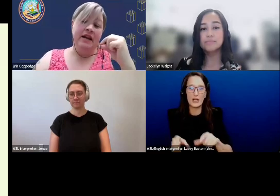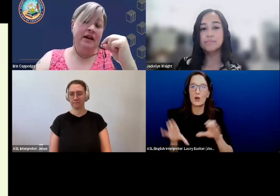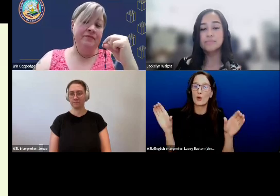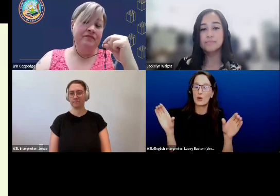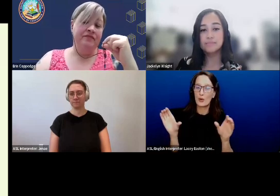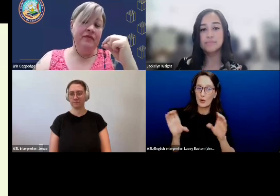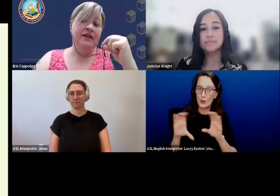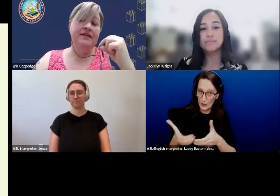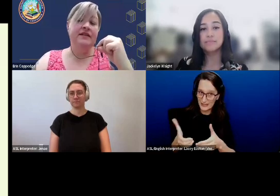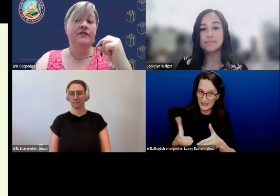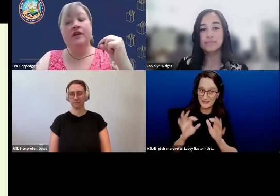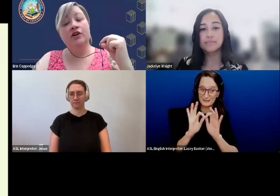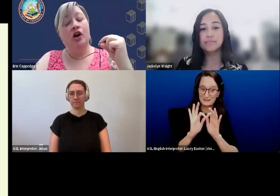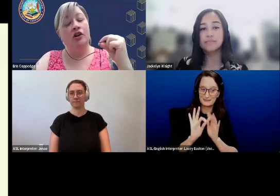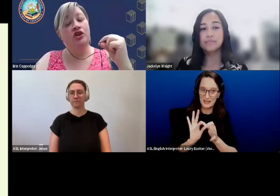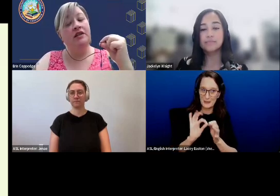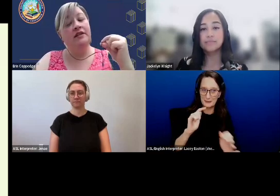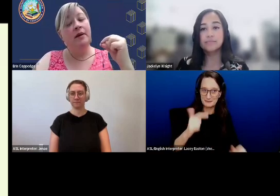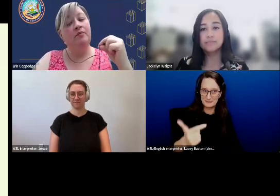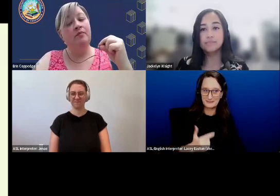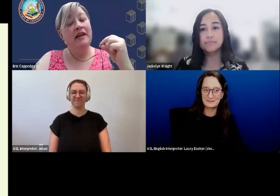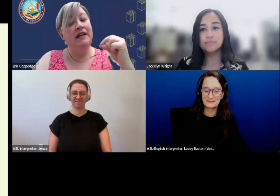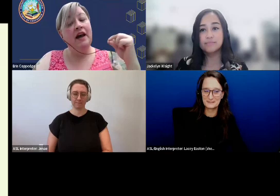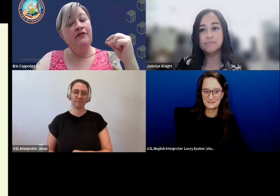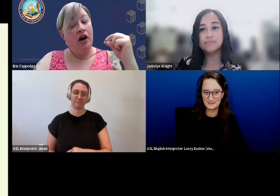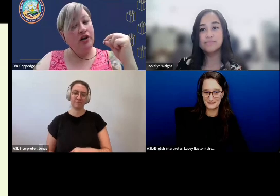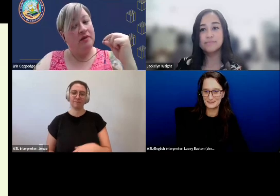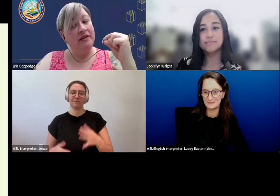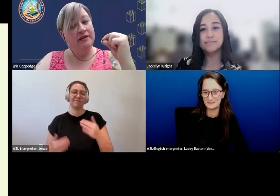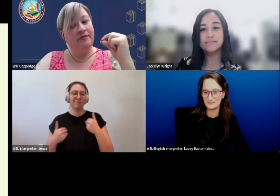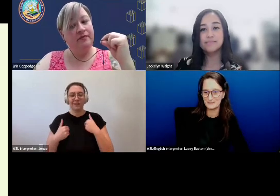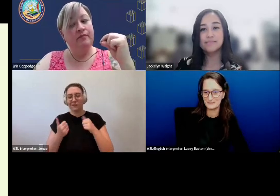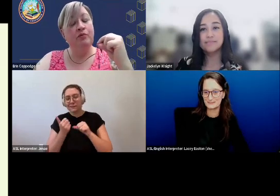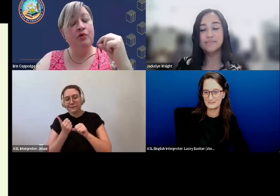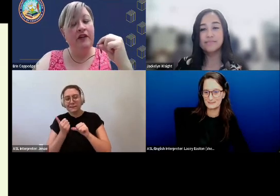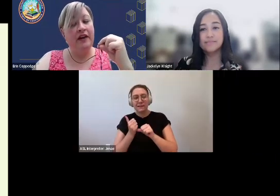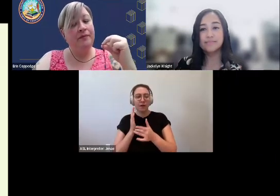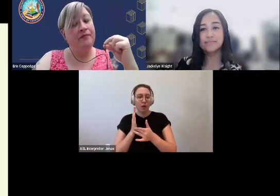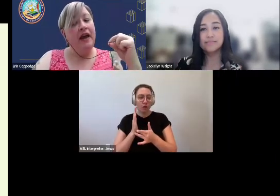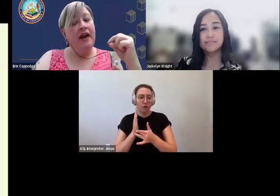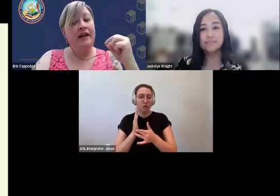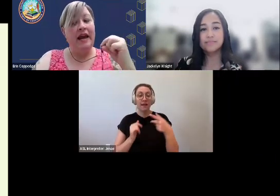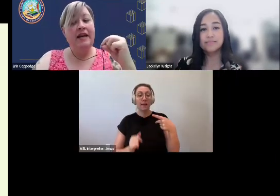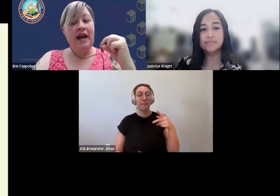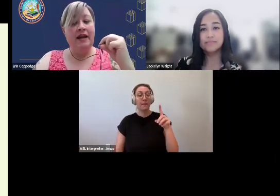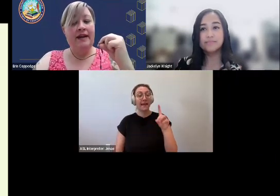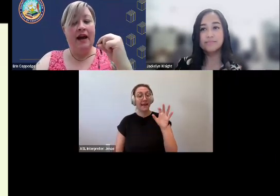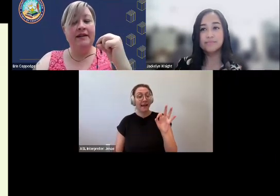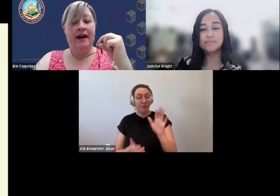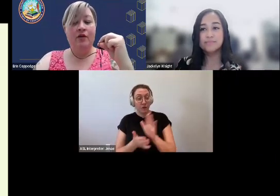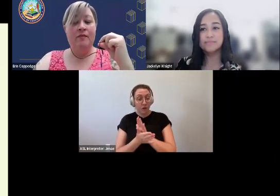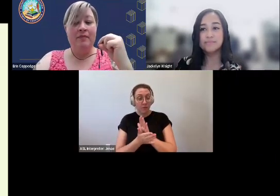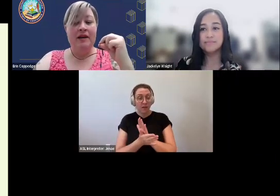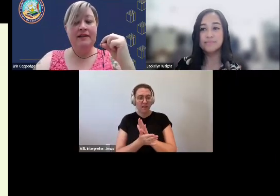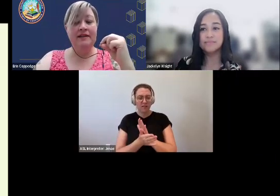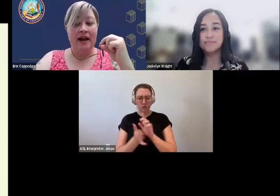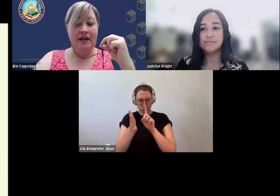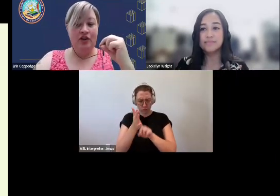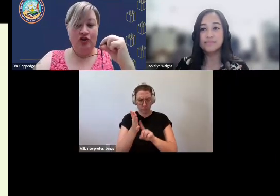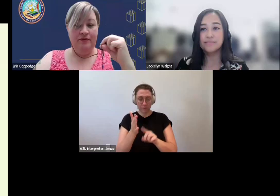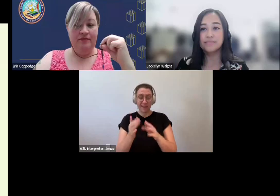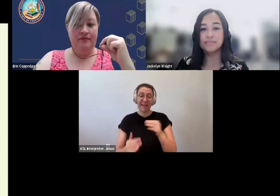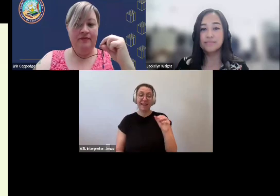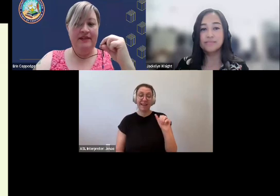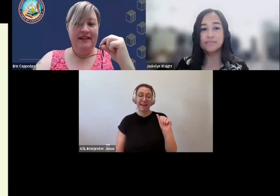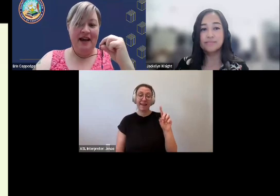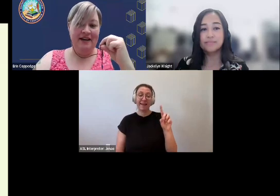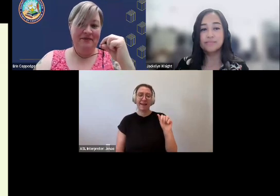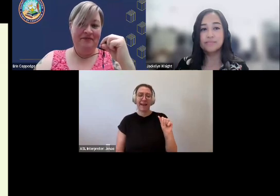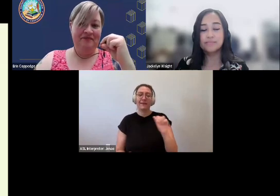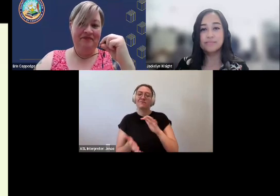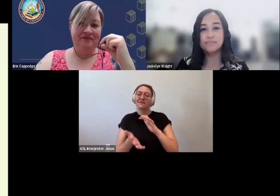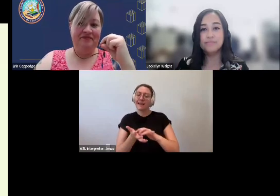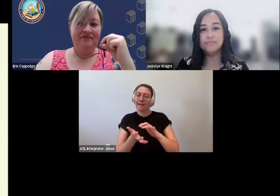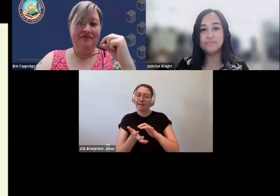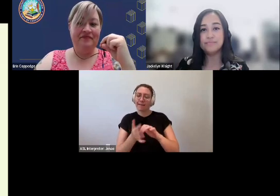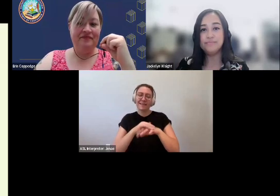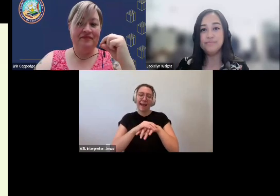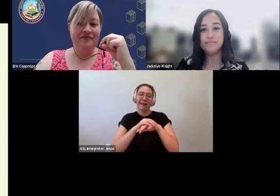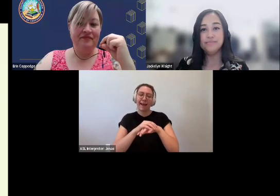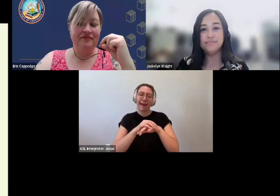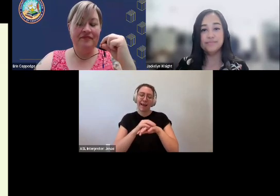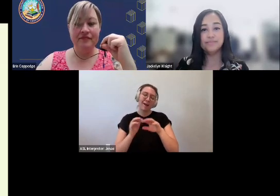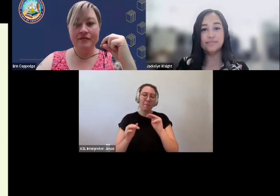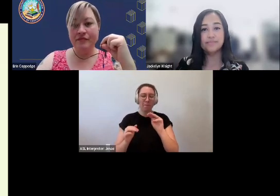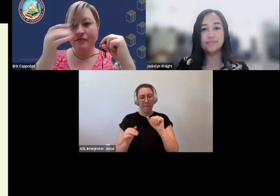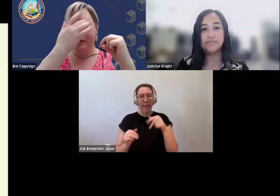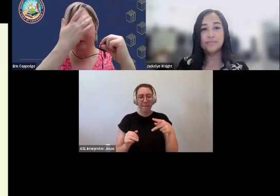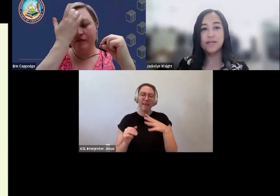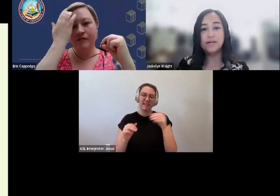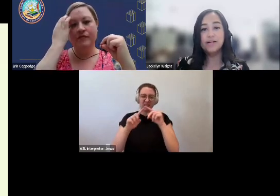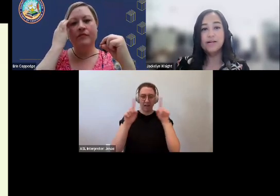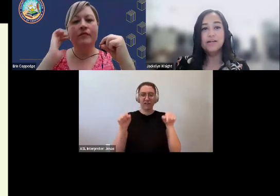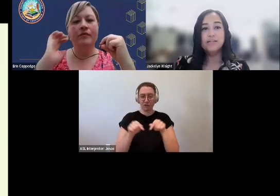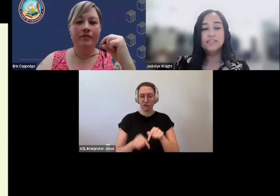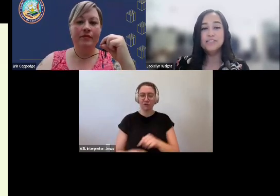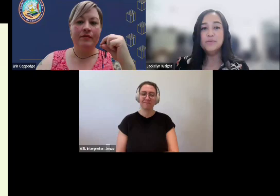medios electrónicos, asistencia tecnológica, documentos PDF, corrección de pruebas y diapositivas de señalización con mapeo táctil según la ADA.